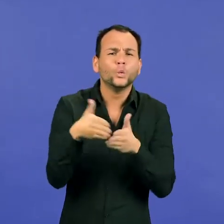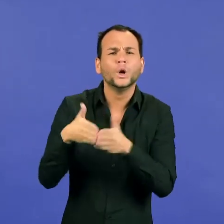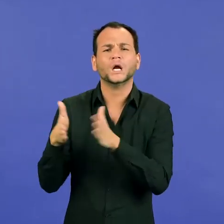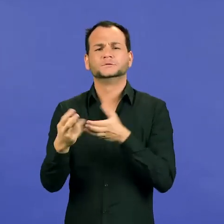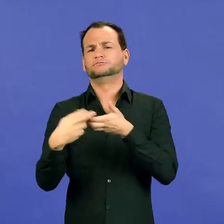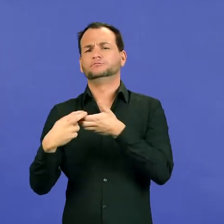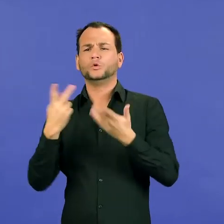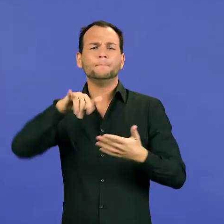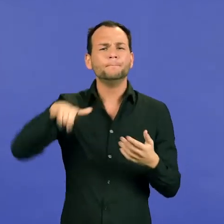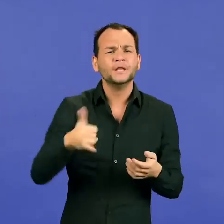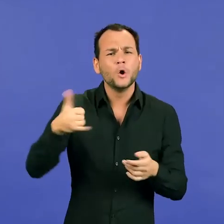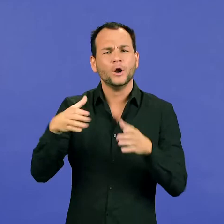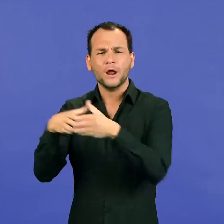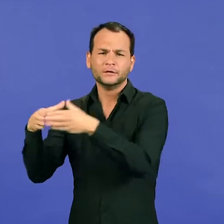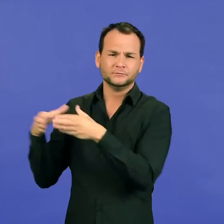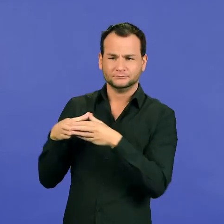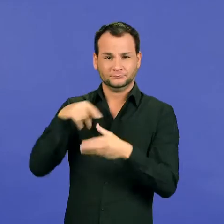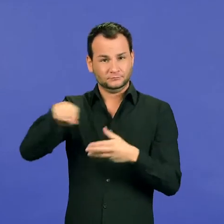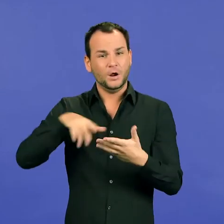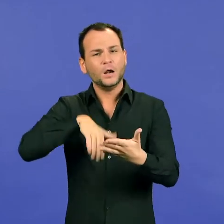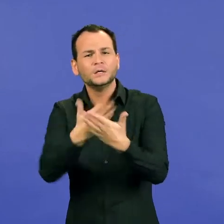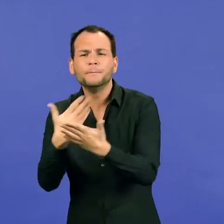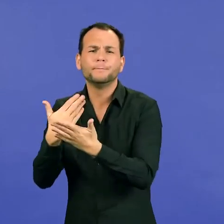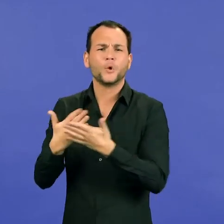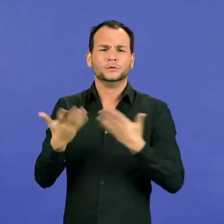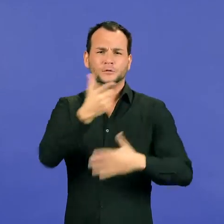In Veranstaltungen, Kursen und Projekten